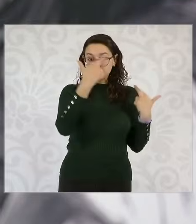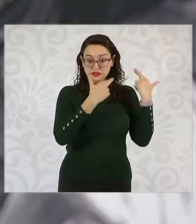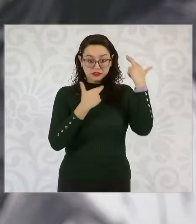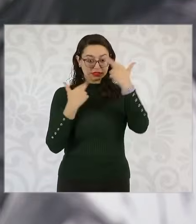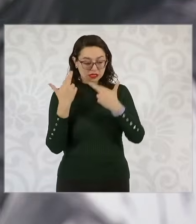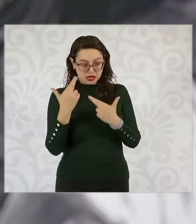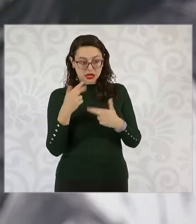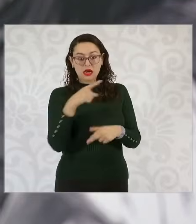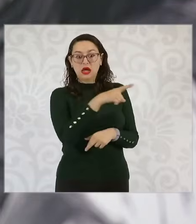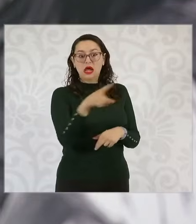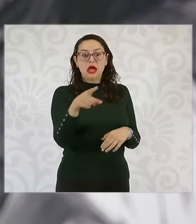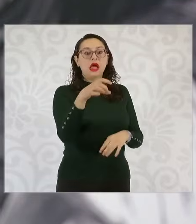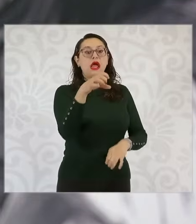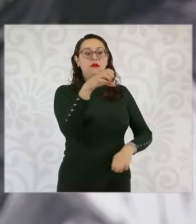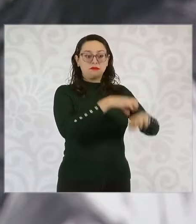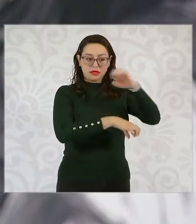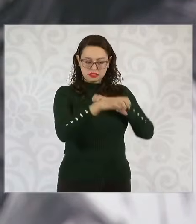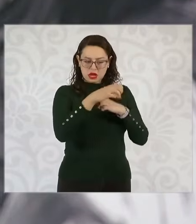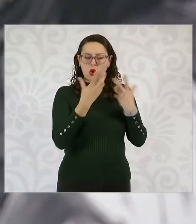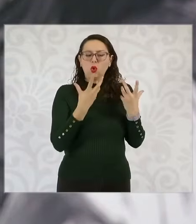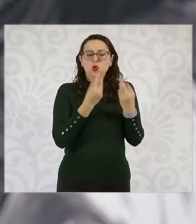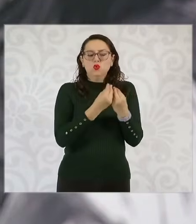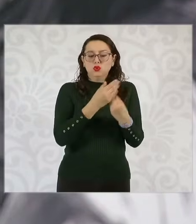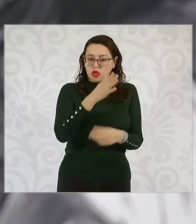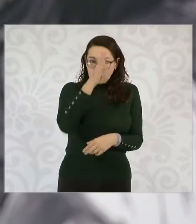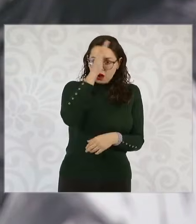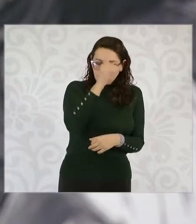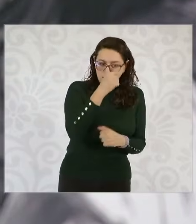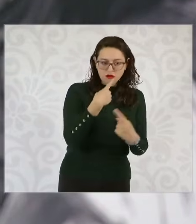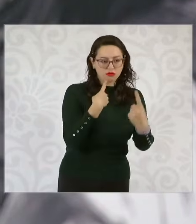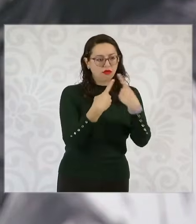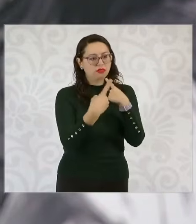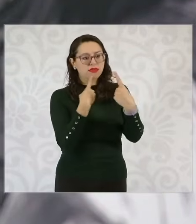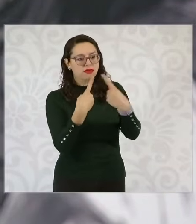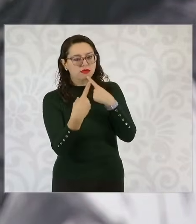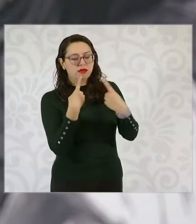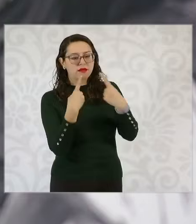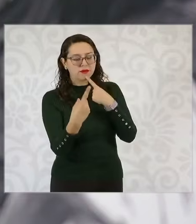las empresas siempre en coordinación y en acuerdo y diálogo con las empresas que actualmente tienen